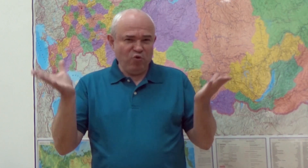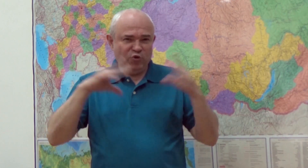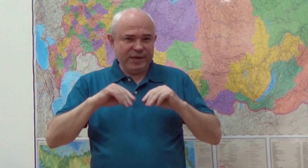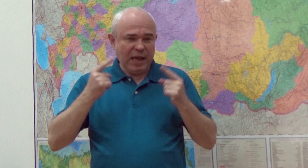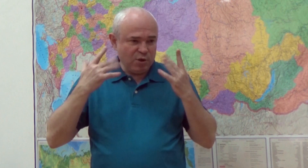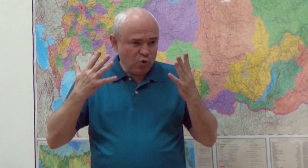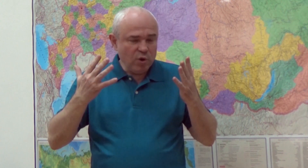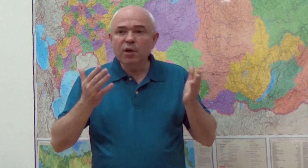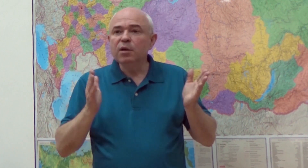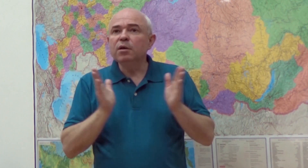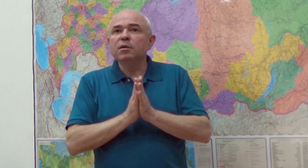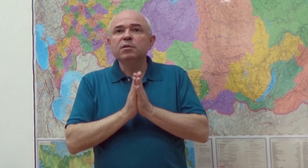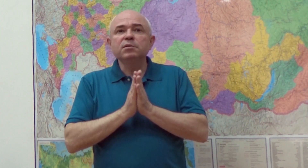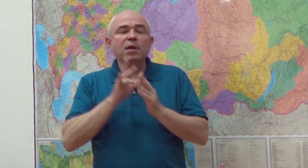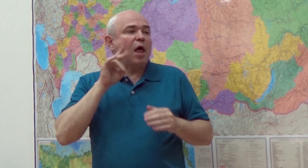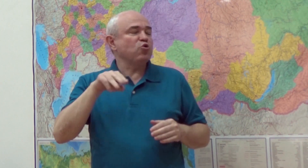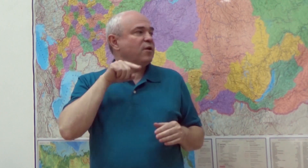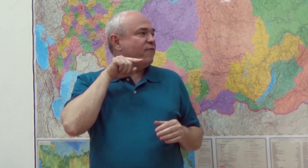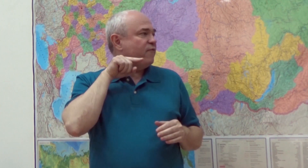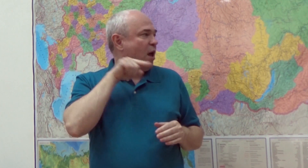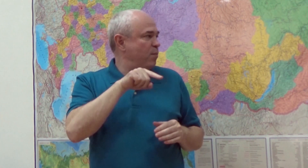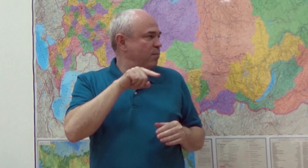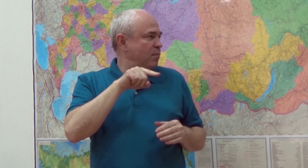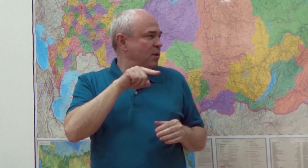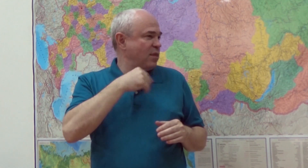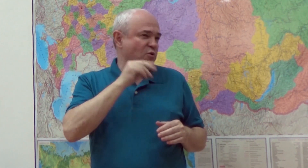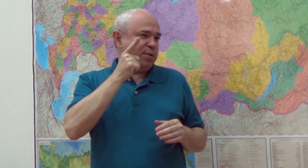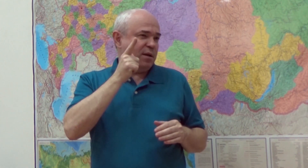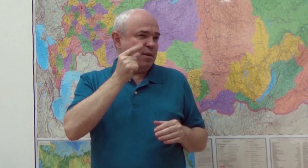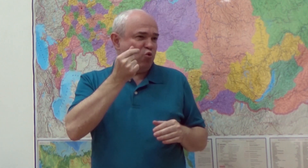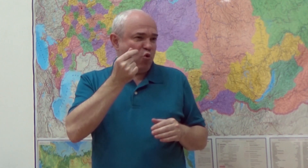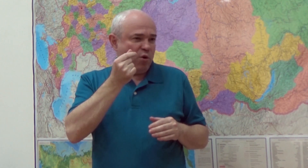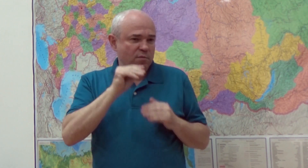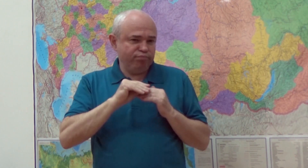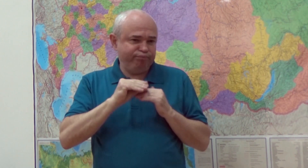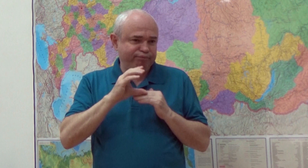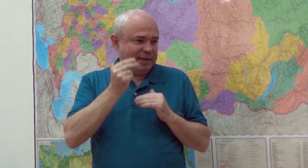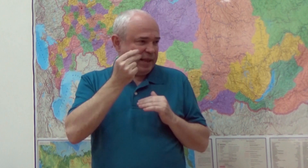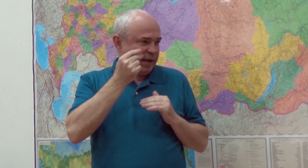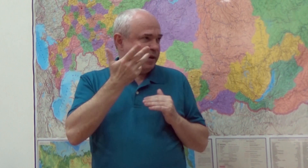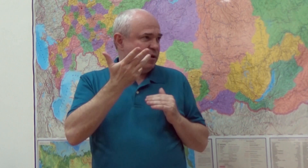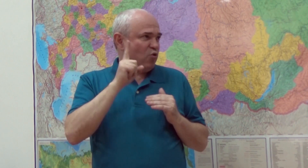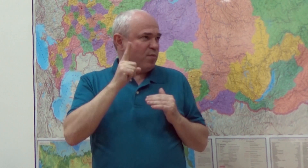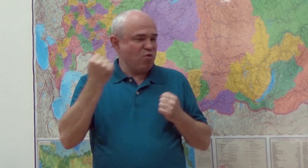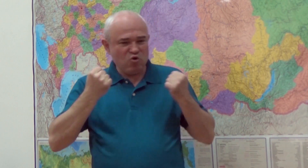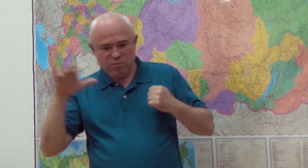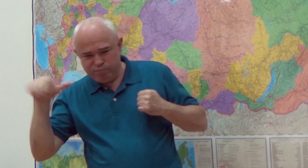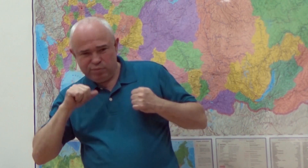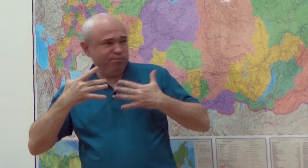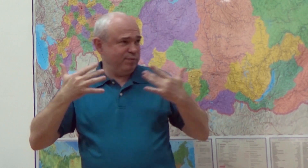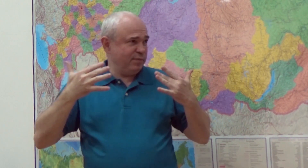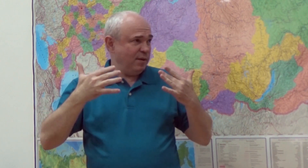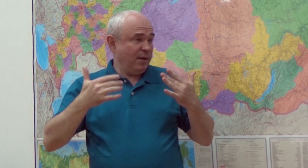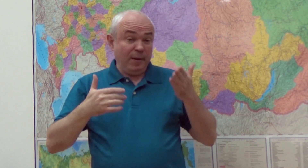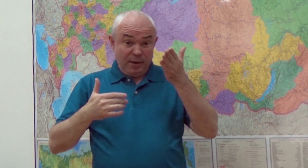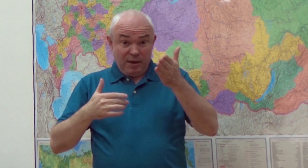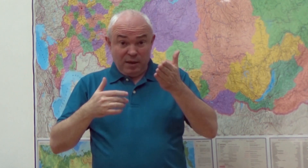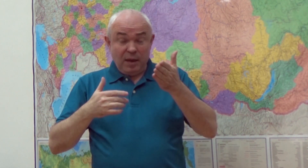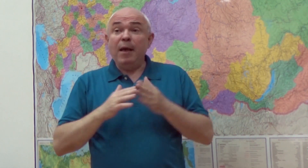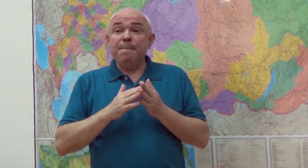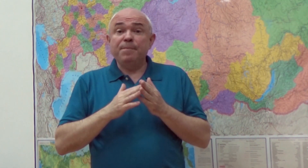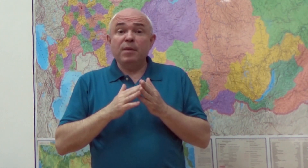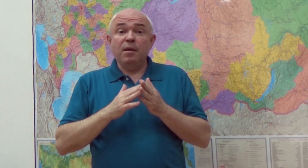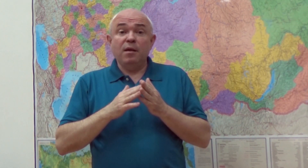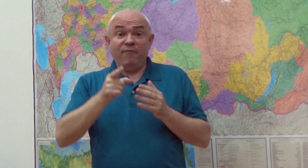Теперь всё ясно. Значит, вам хотелось бы денежек немножко нарастить – чтобы взять машину и всем необходимым обзавестить.